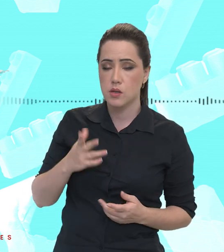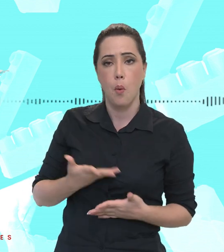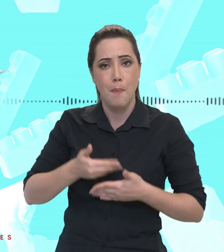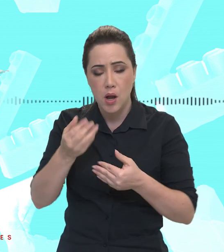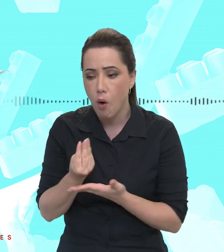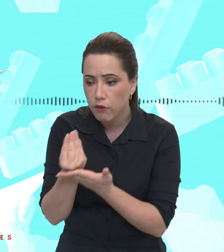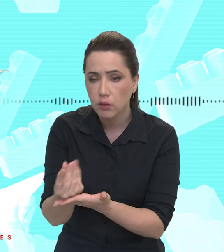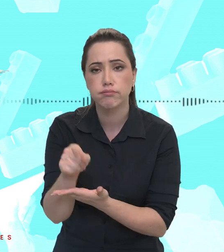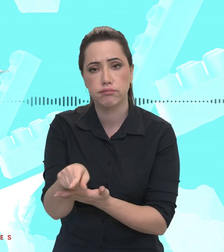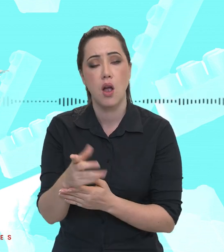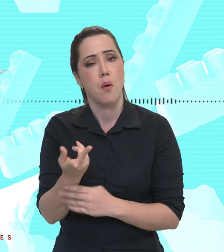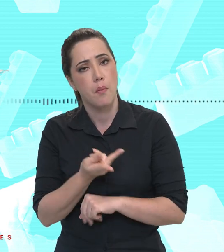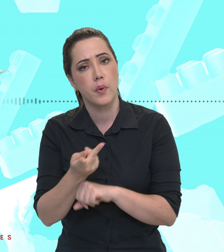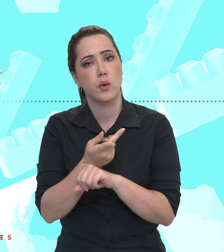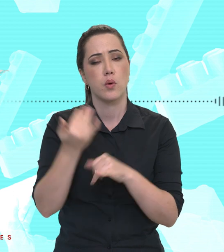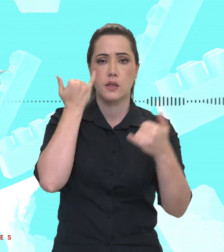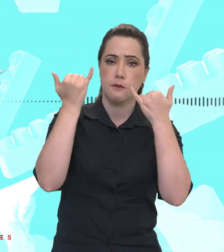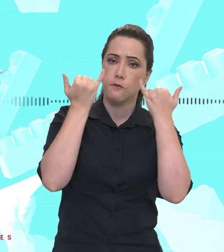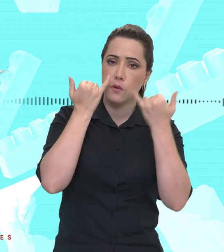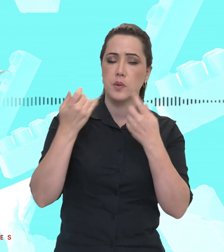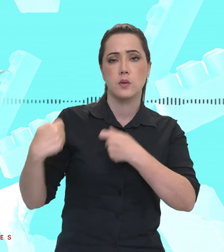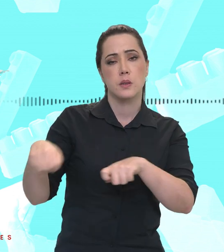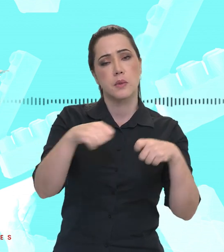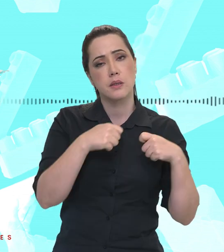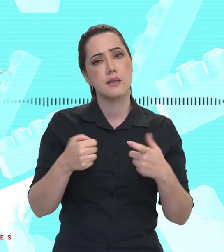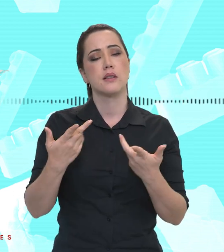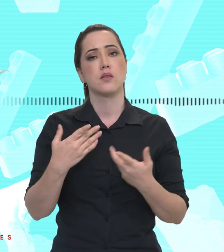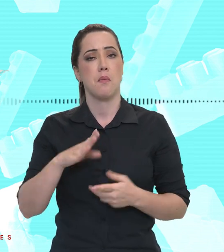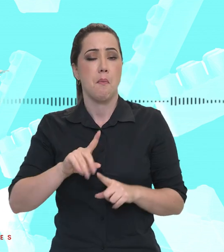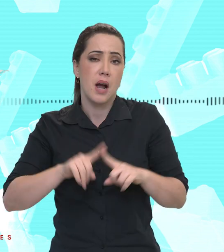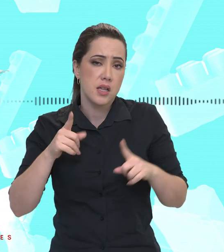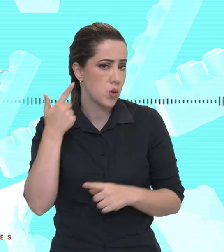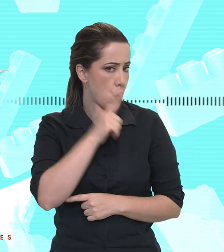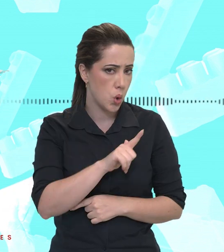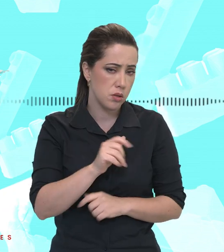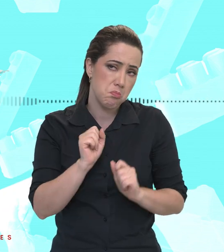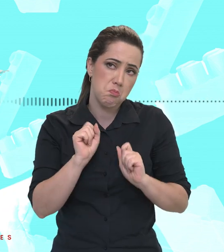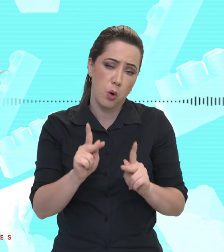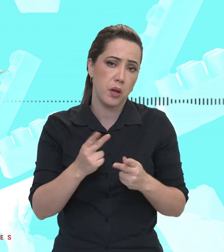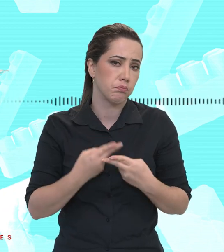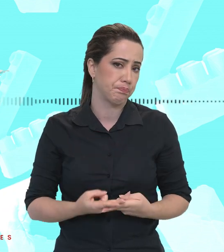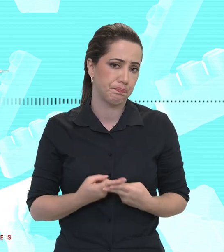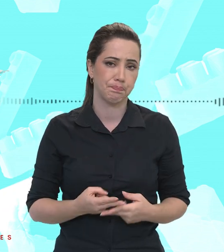faço o melhor que eu puder. Eu busco as informações que preciso e se não chegar no resultado, paciência.